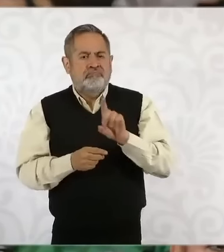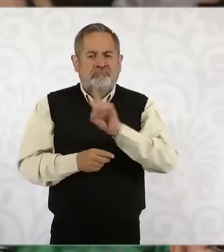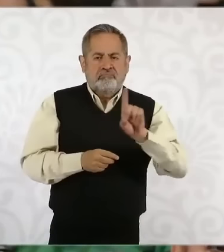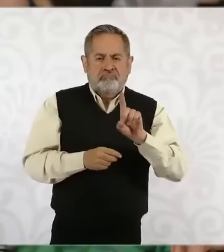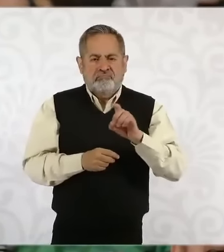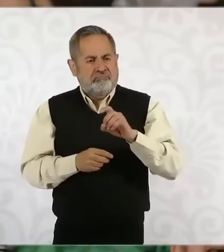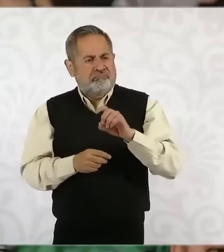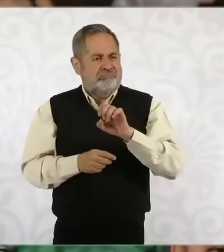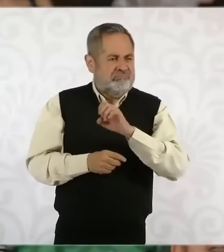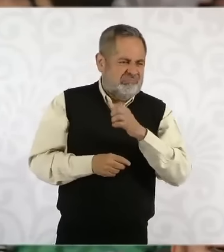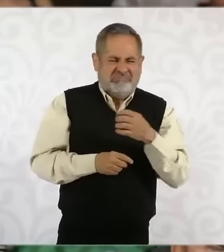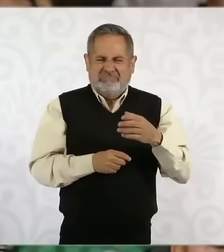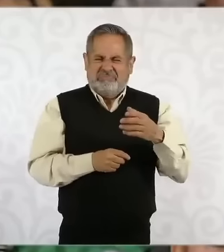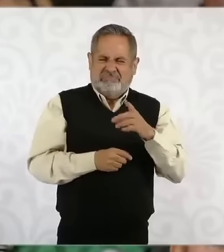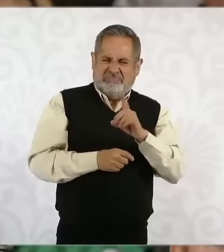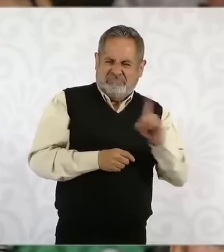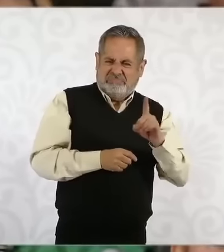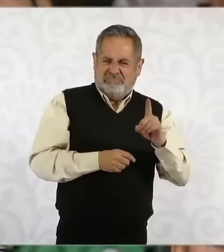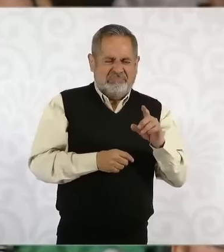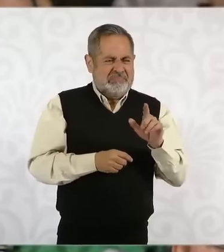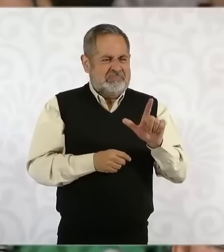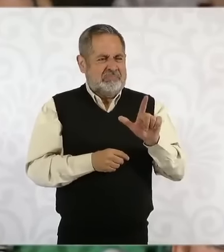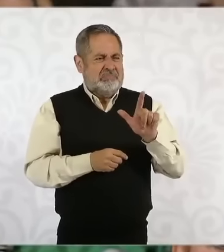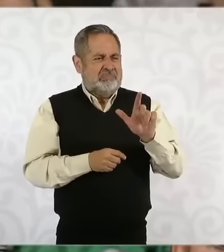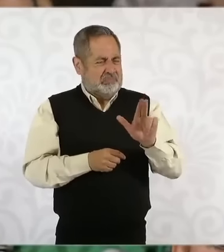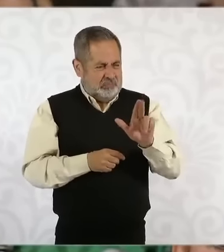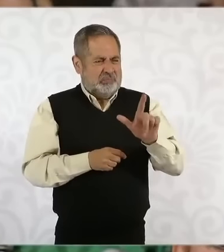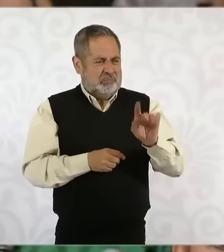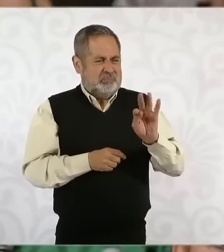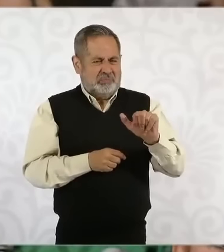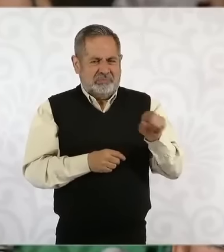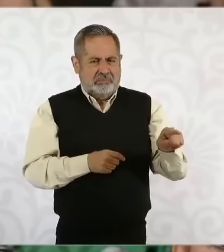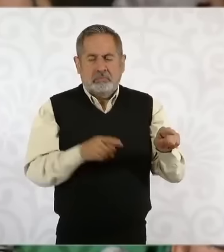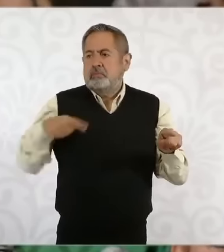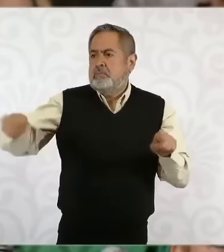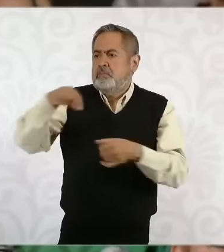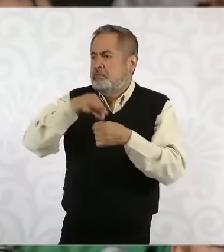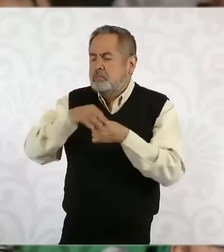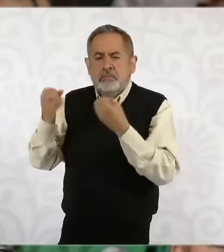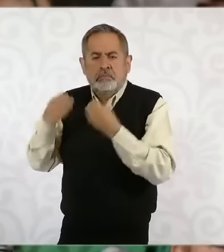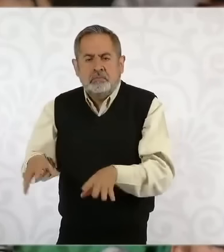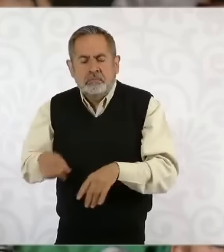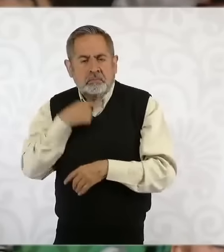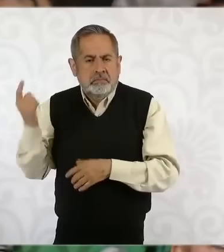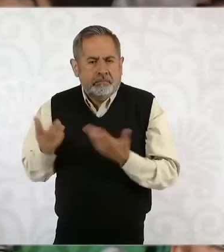incluso ridiculice y termine afectando electoralmente a los gobiernos como el